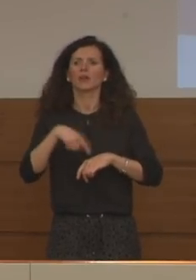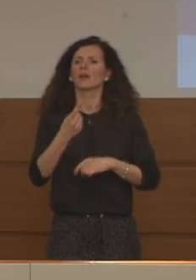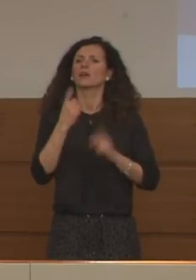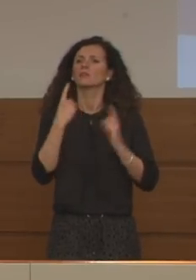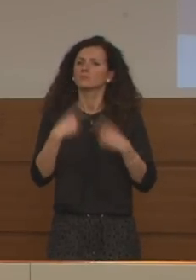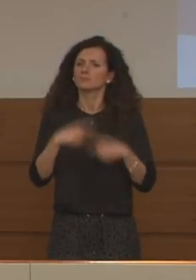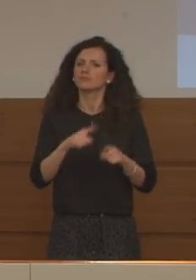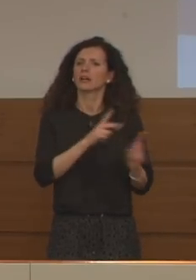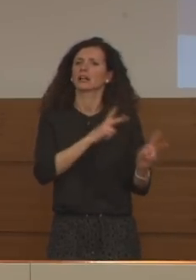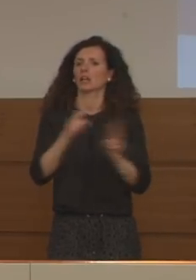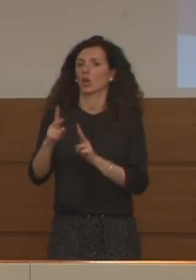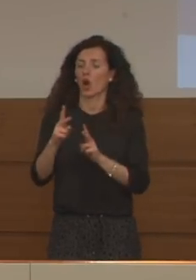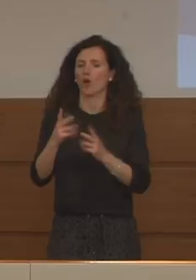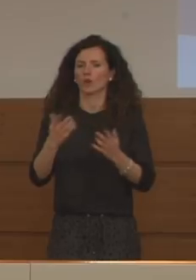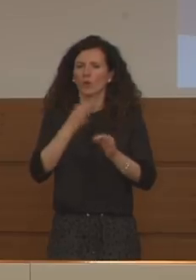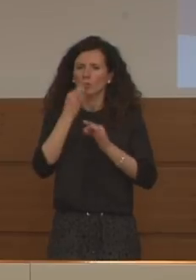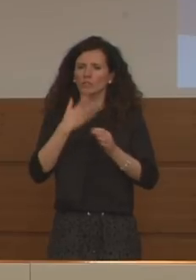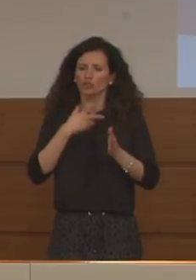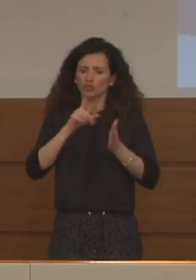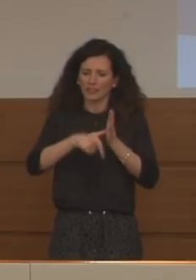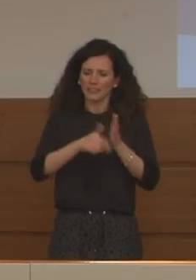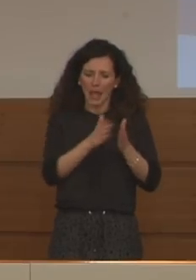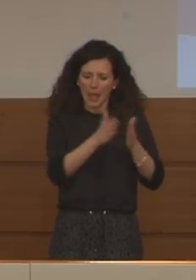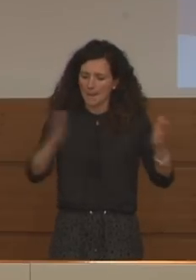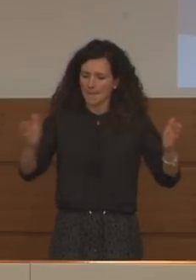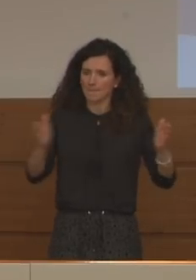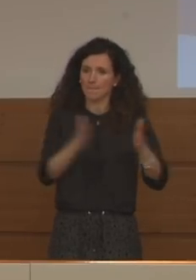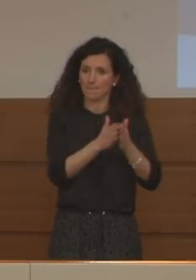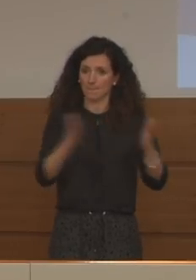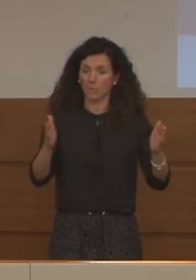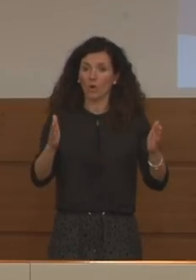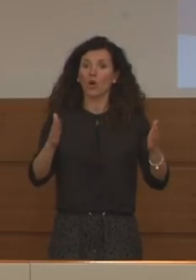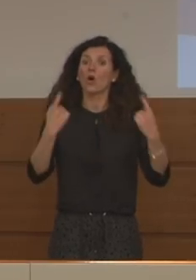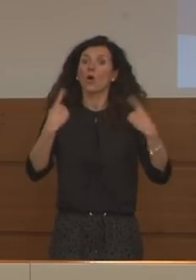slittamento temporale. Quello che noi dobbiamo fare oggi per evitare che tra